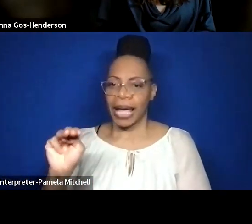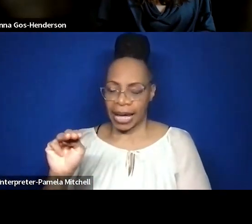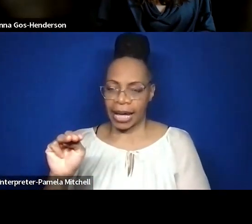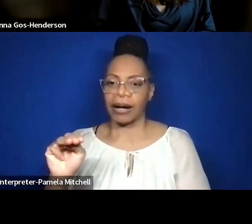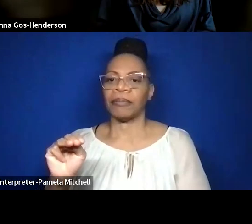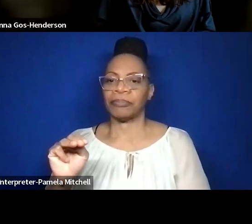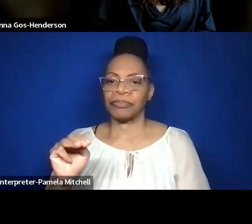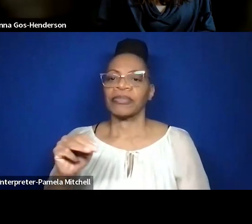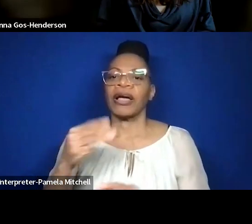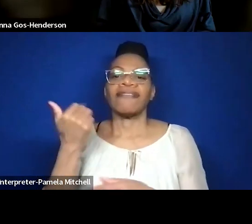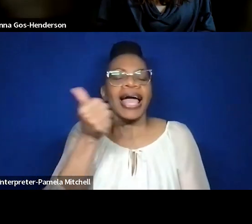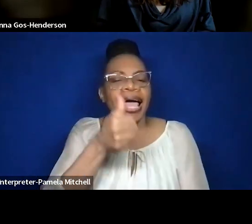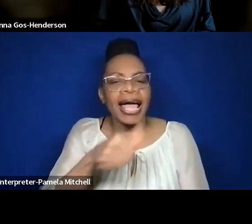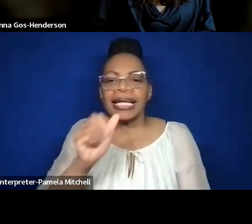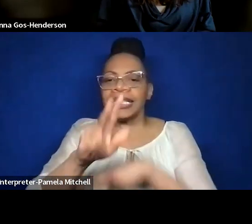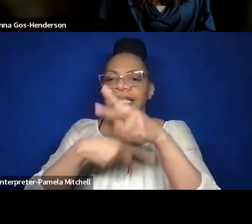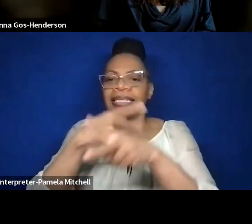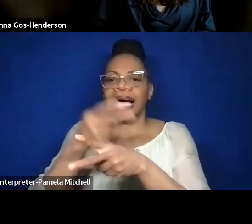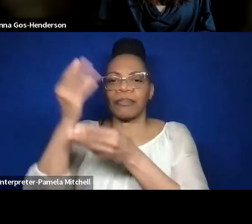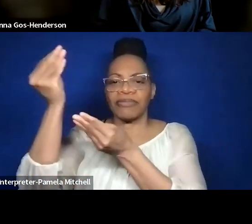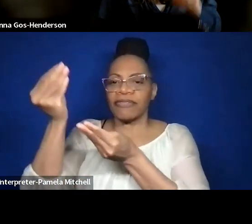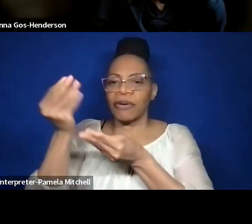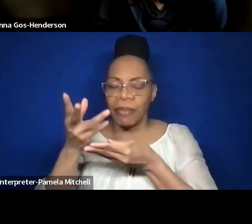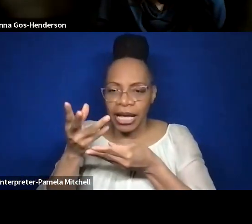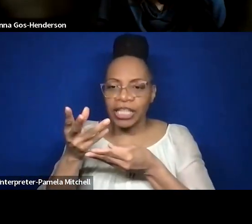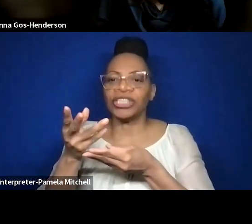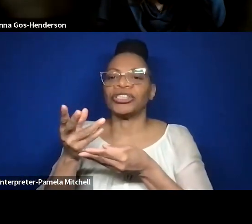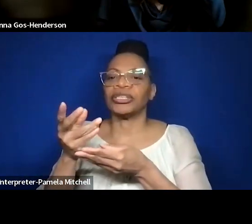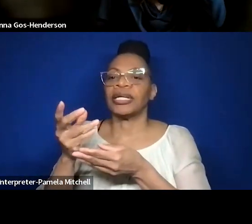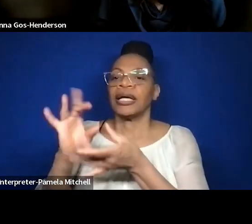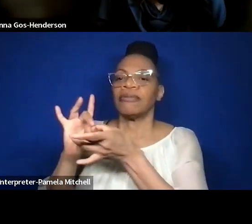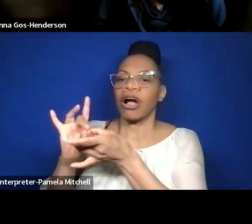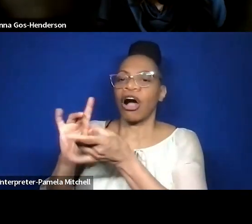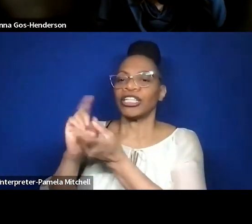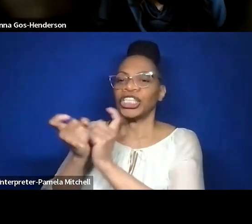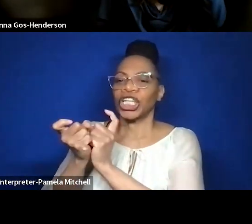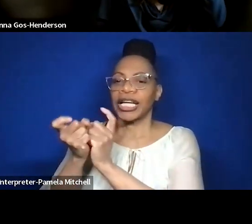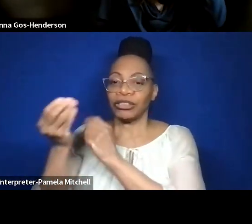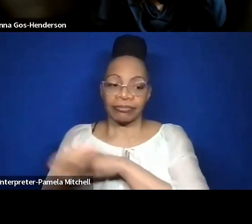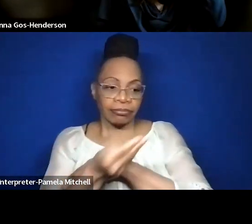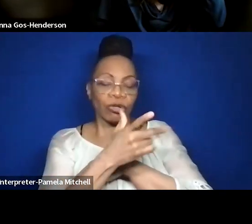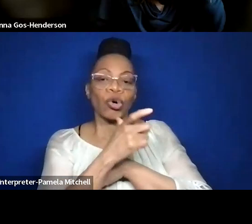cualquier tipo de información que normalmente llegue con el cambio. Me aseguro de que les llegue a ella para que ella pueda compartirlo con todos ustedes.